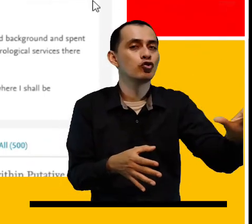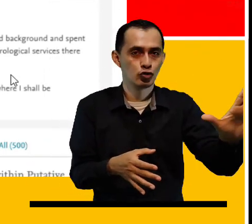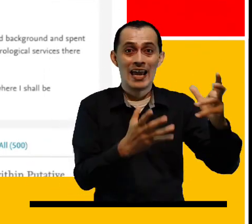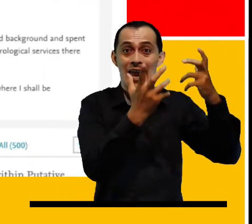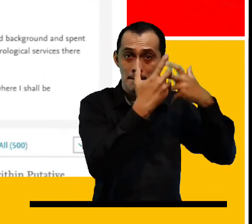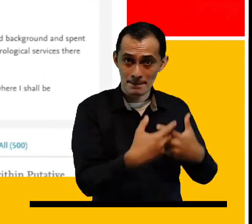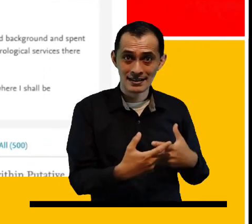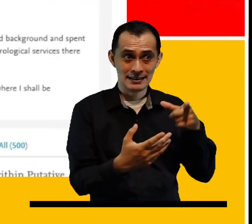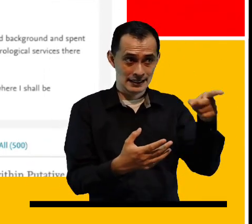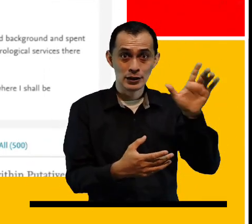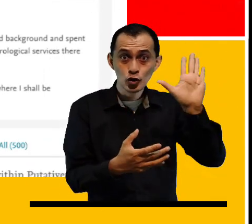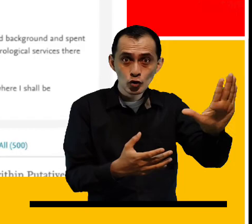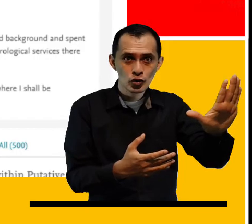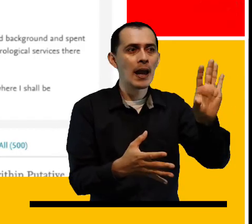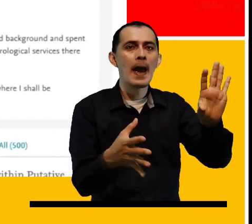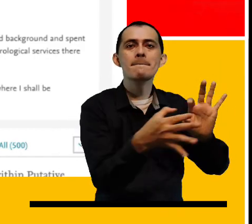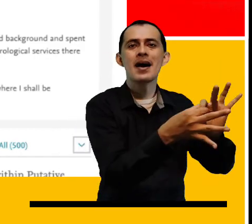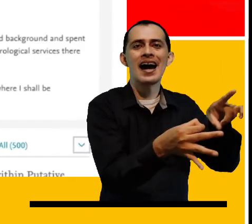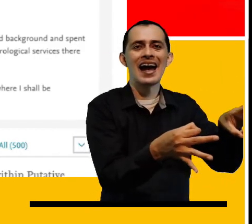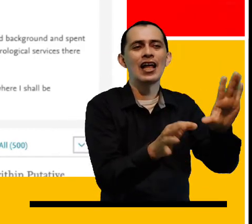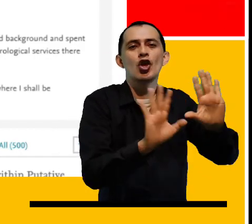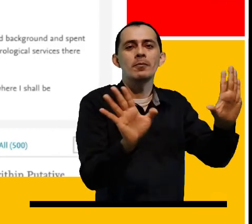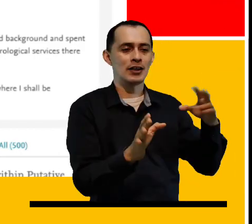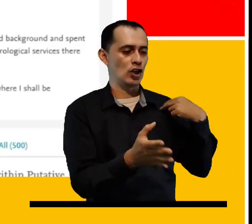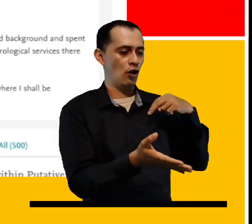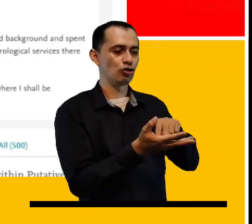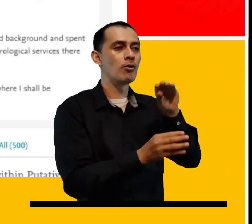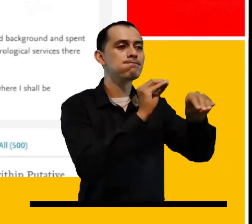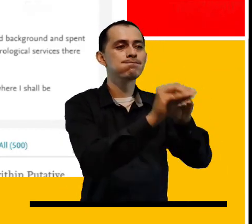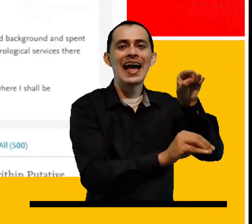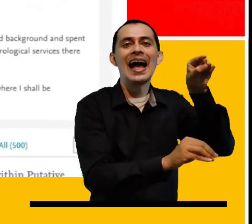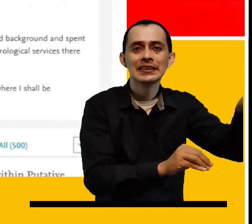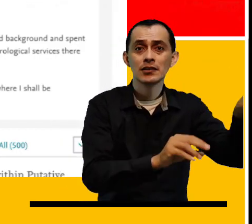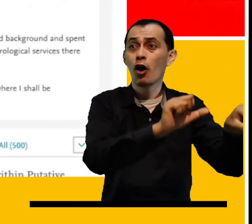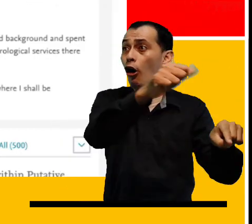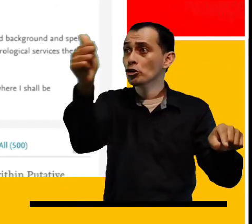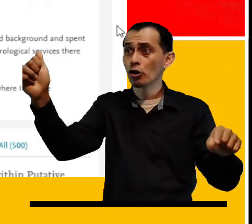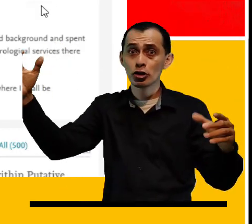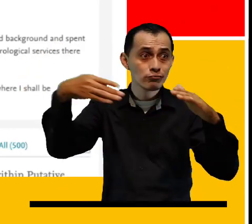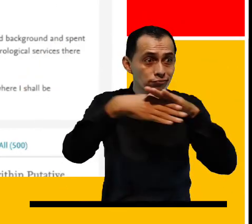la bibliografía o productos académicos que estén asociados a la base de datos de Scopus - Elsevier,